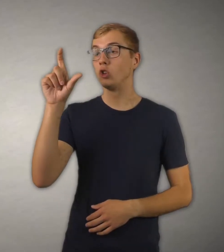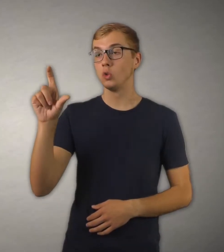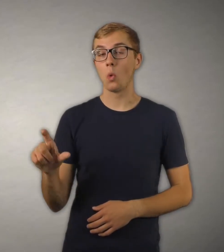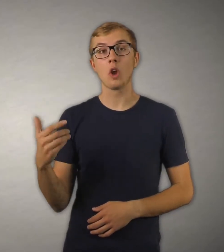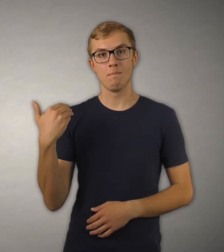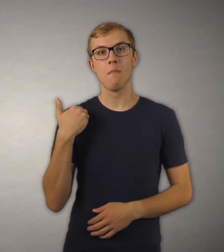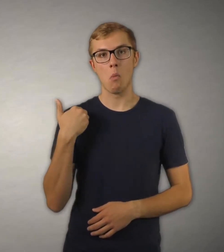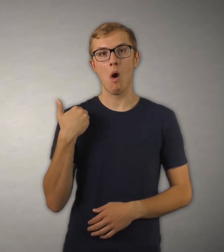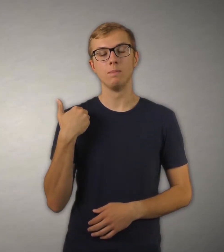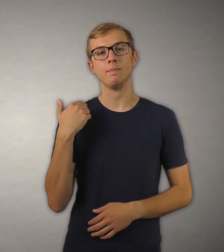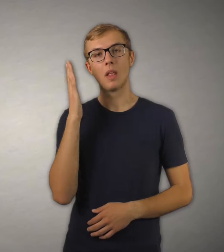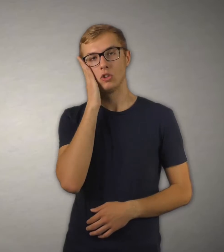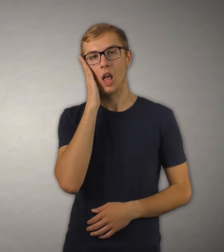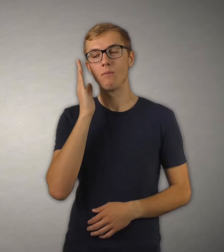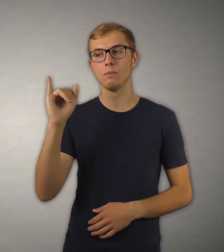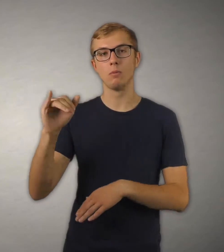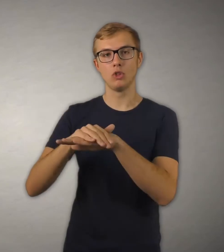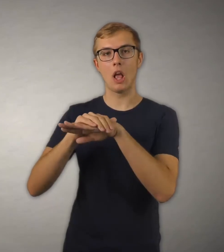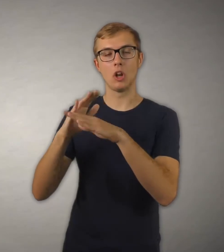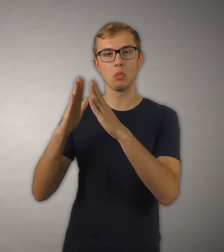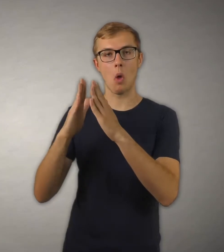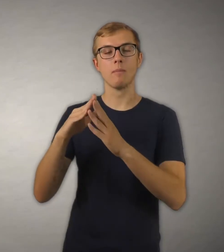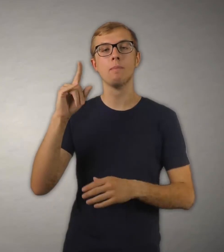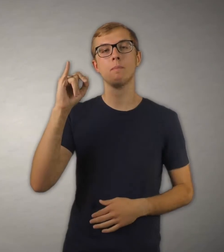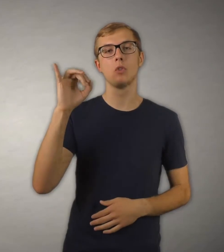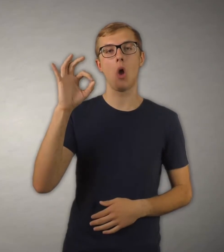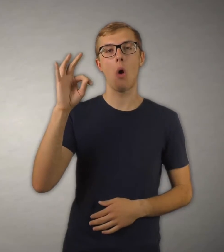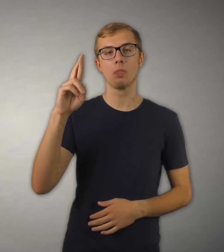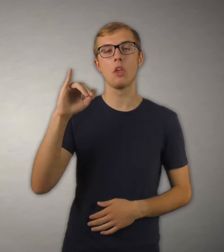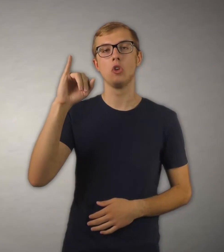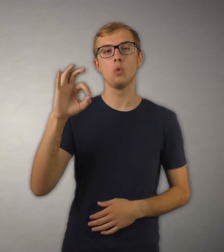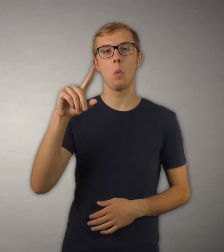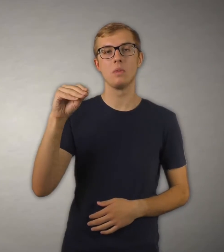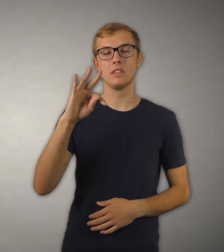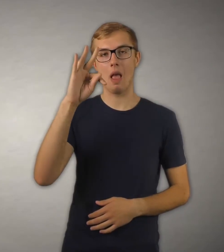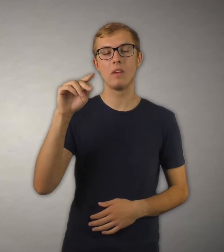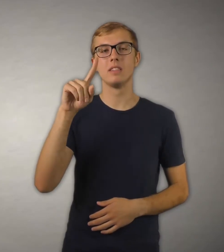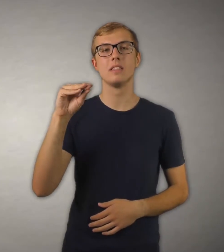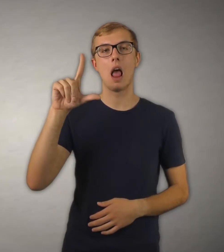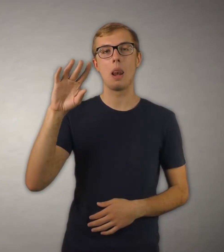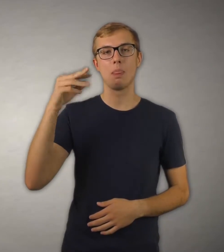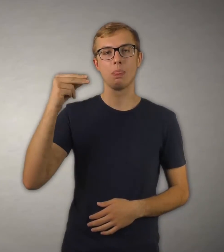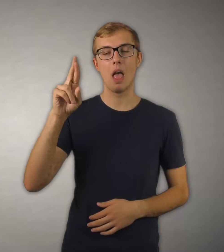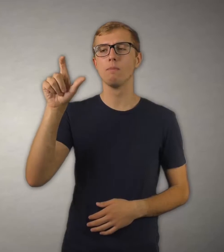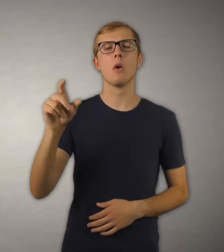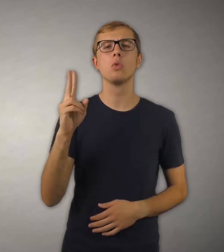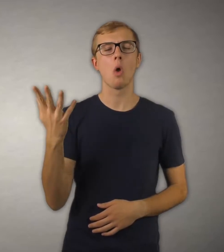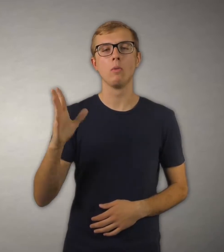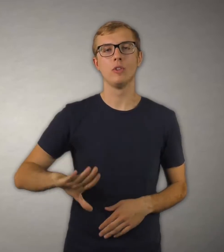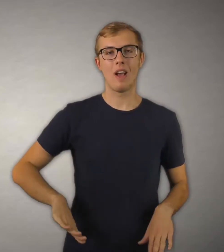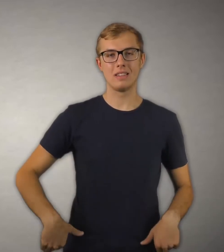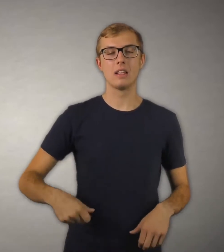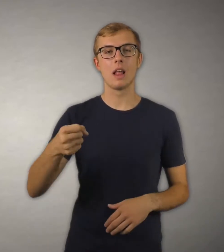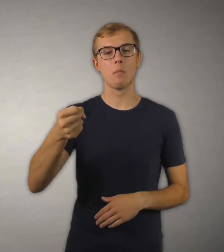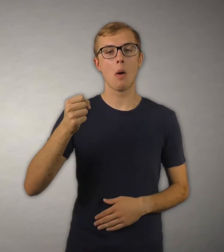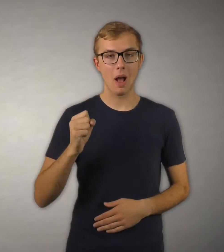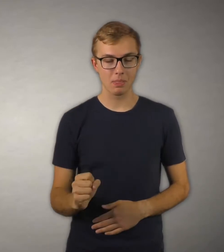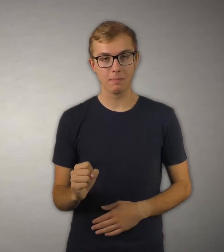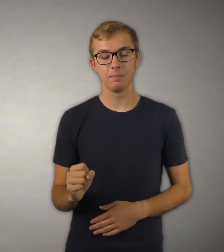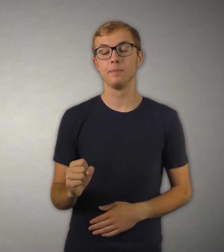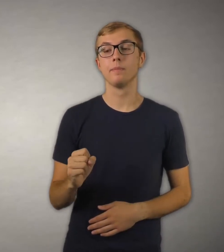Tam mieszkał w domu swojego przyjaciela, szwajcarskiego dyplomaty Piotra Józefa Zeltnera.